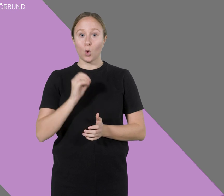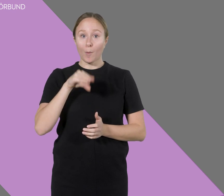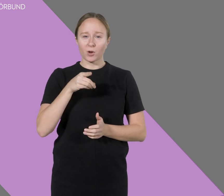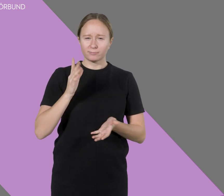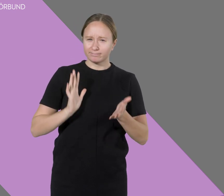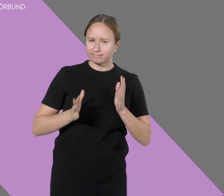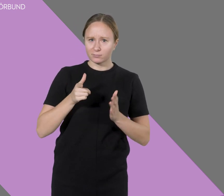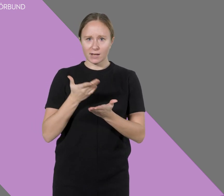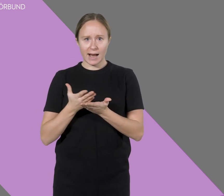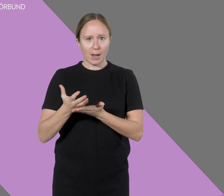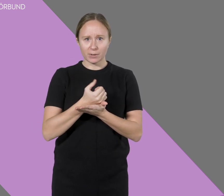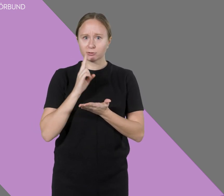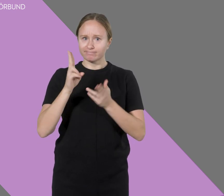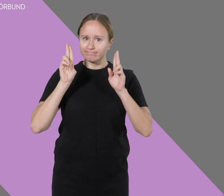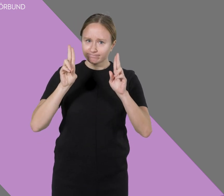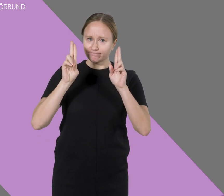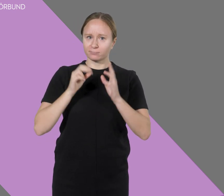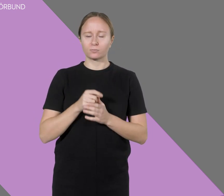Om du tvivlar på äktheten av en penninginsamling, -